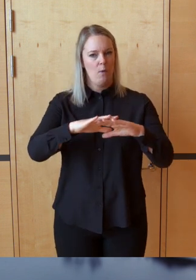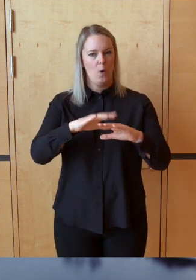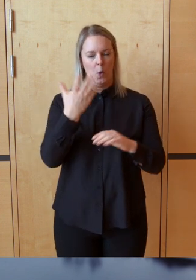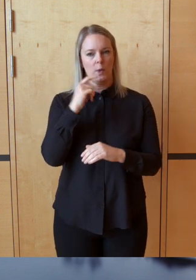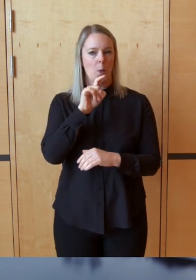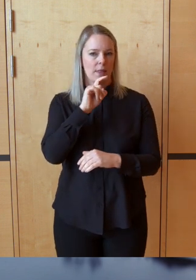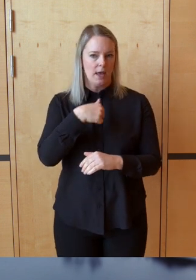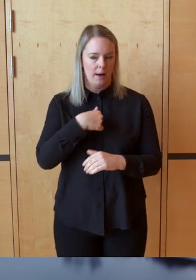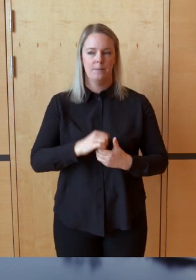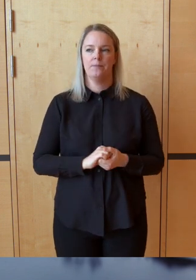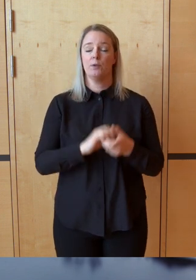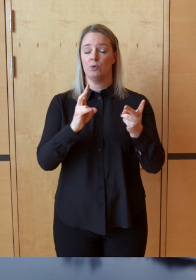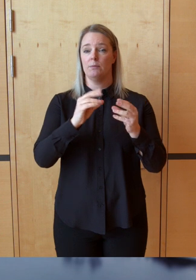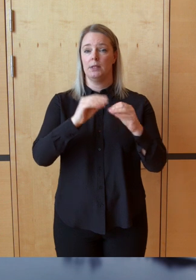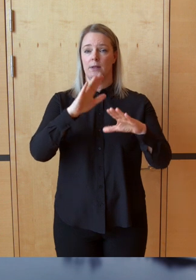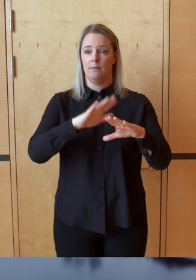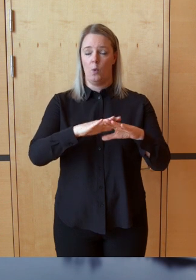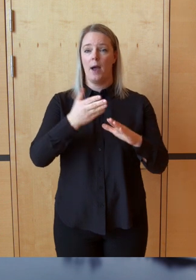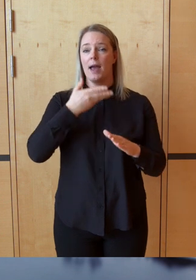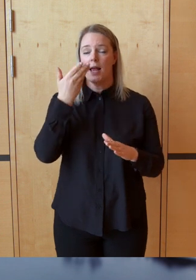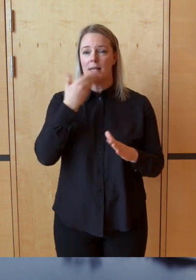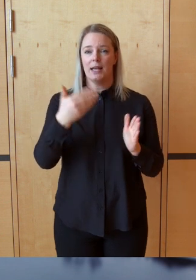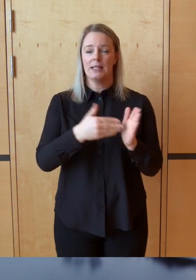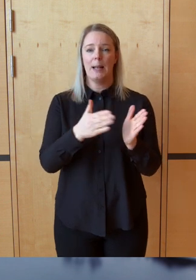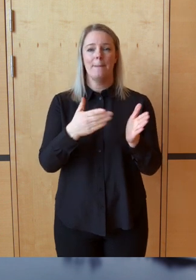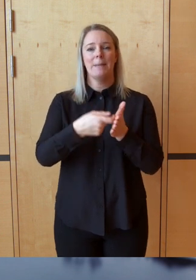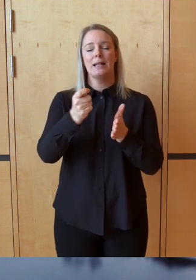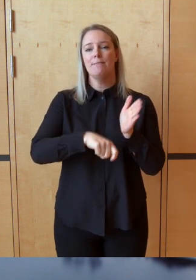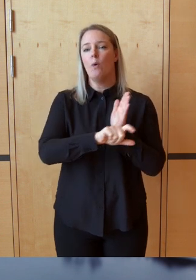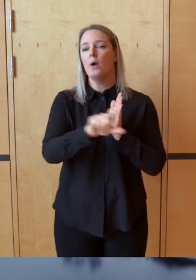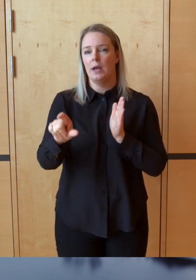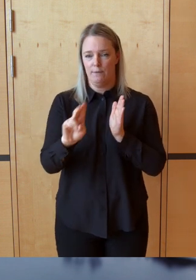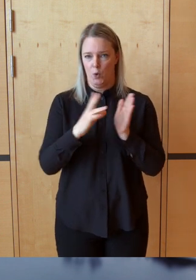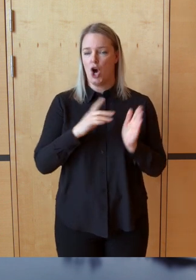Sen vill jag passa på att skicka en hälsning till våra medborgare när jag ändå har chansen här